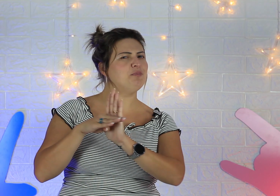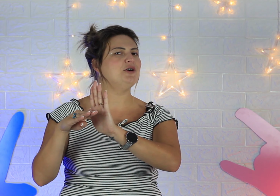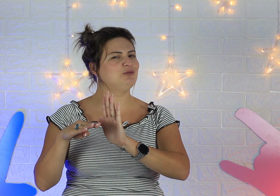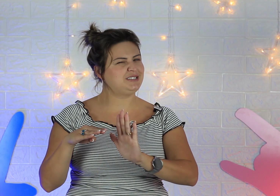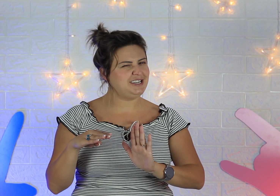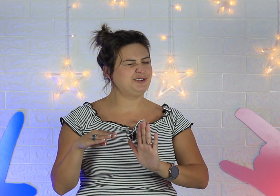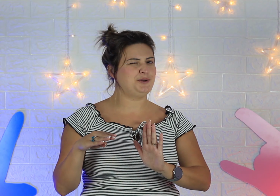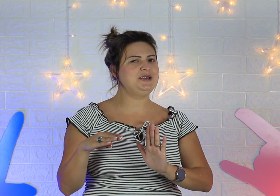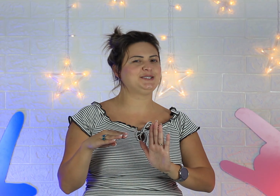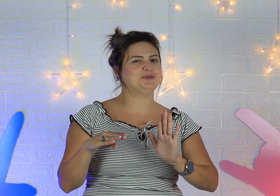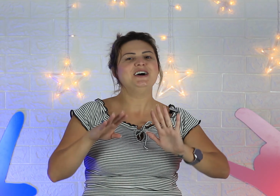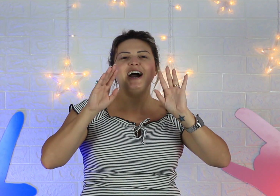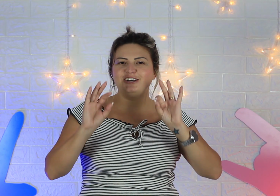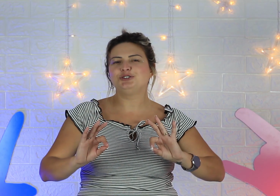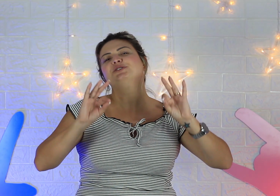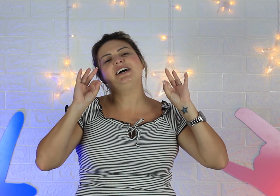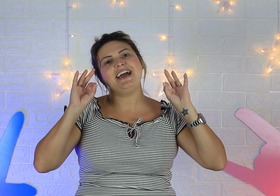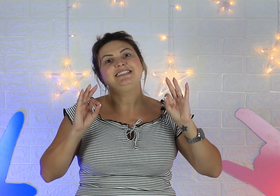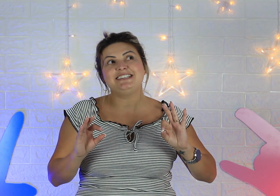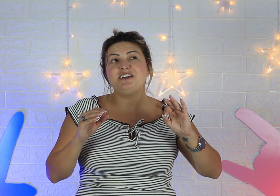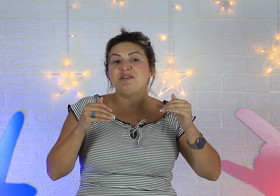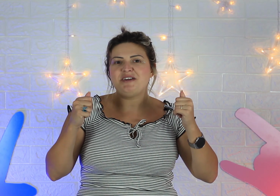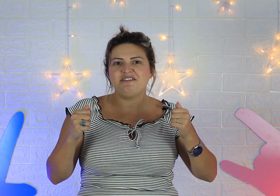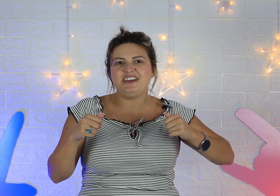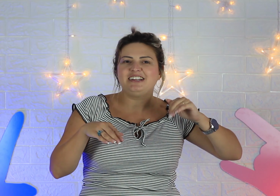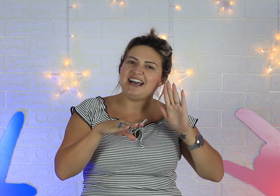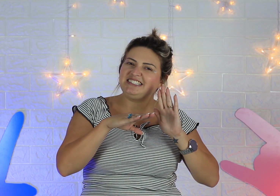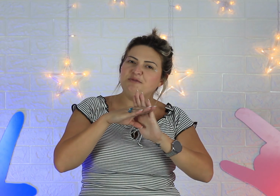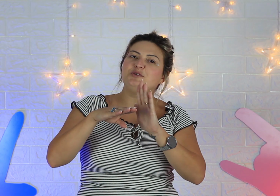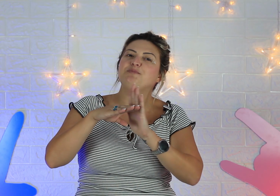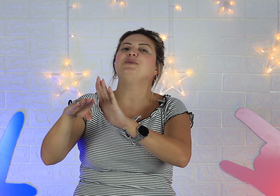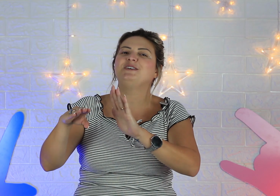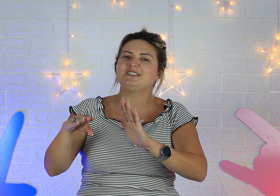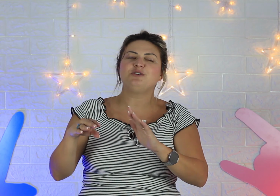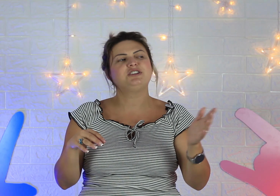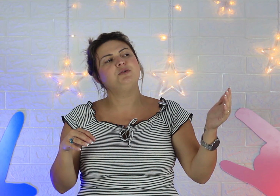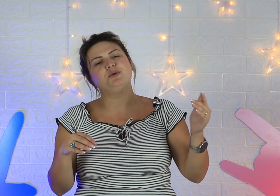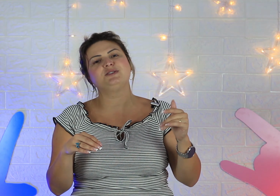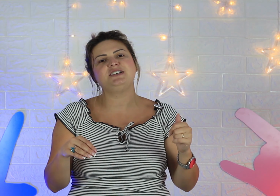o empurrãozinho não é mesmo ajuda é sempre bem-vinda é sempre um empurrãozinho o dá um